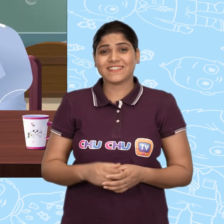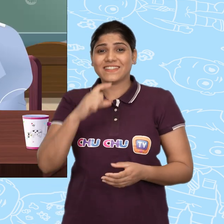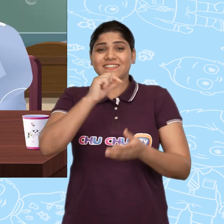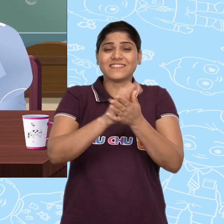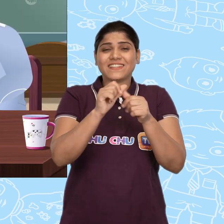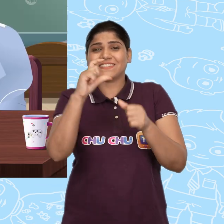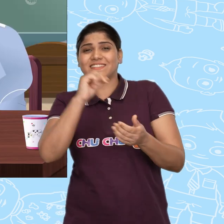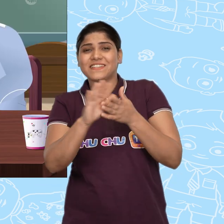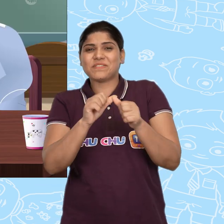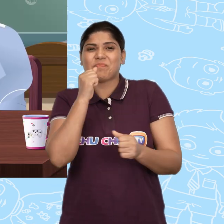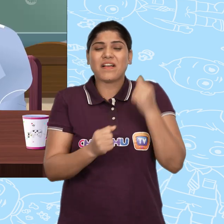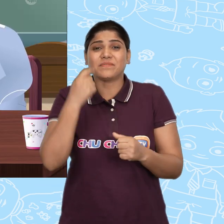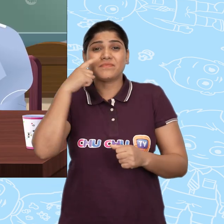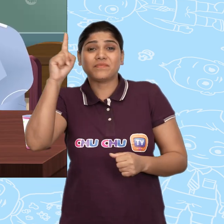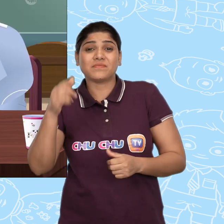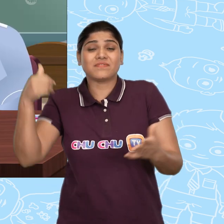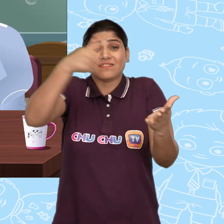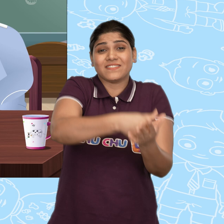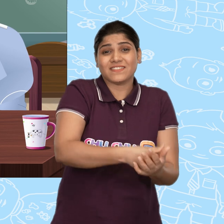ChaCha भाग कर अपने पापा के पास गया।